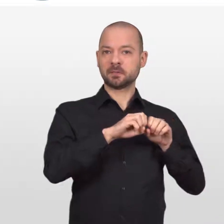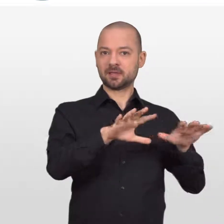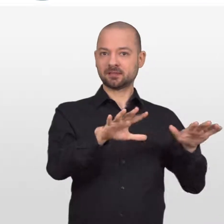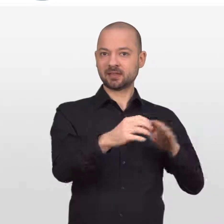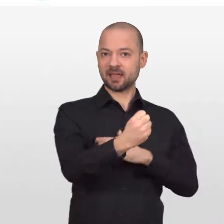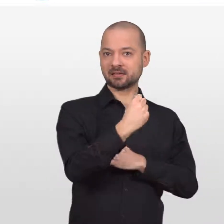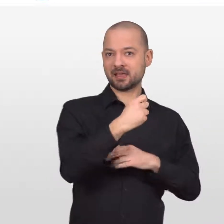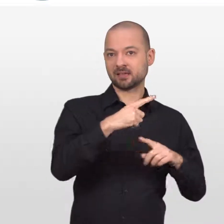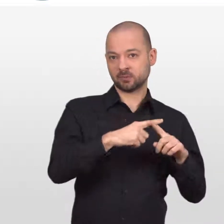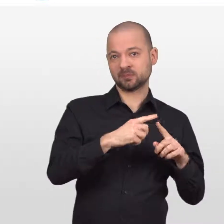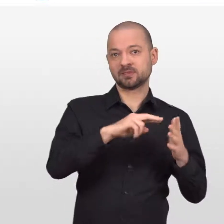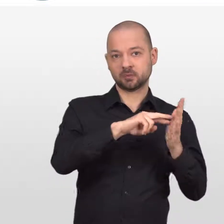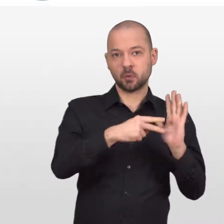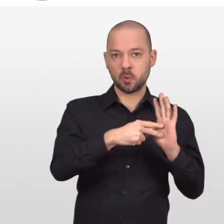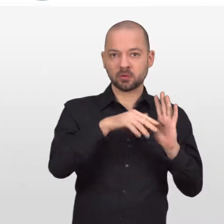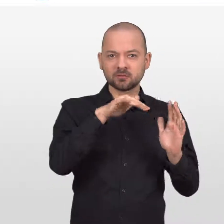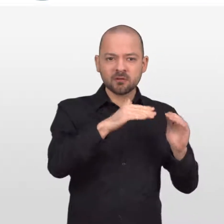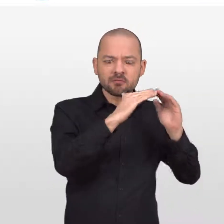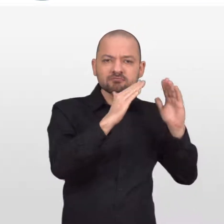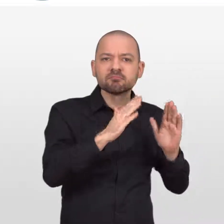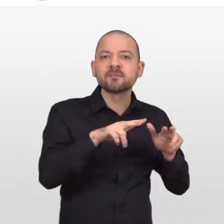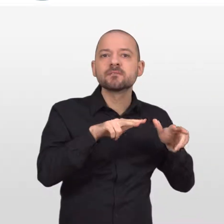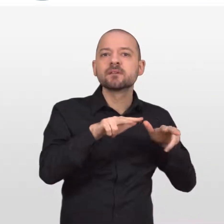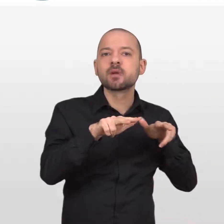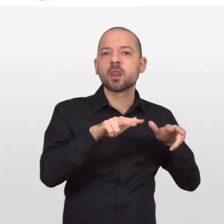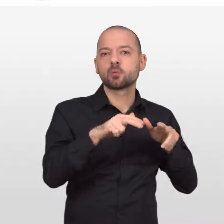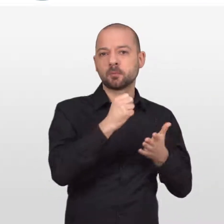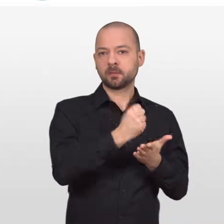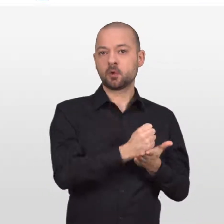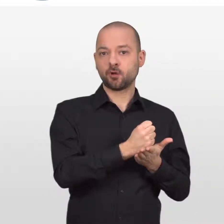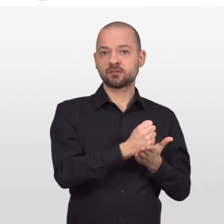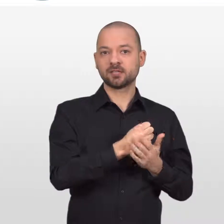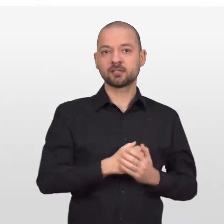für Wirtschaft und Medien,Energie und Technologie hospodářství a medií,energie a technologie